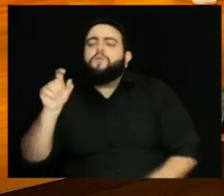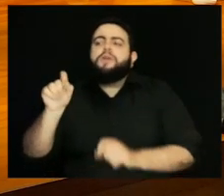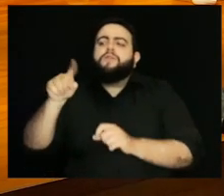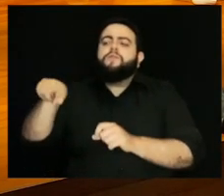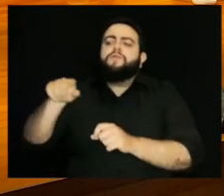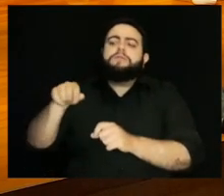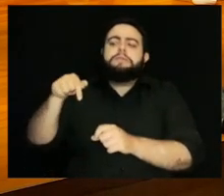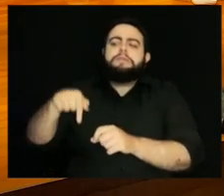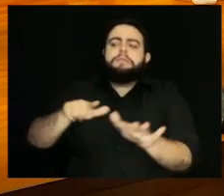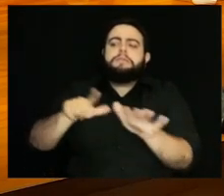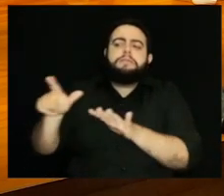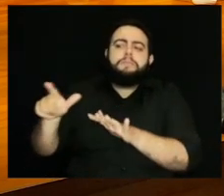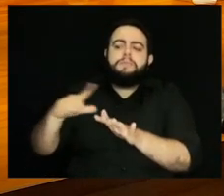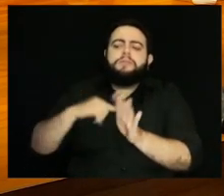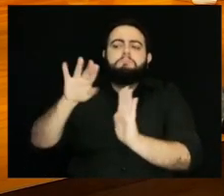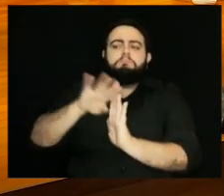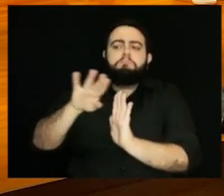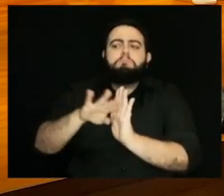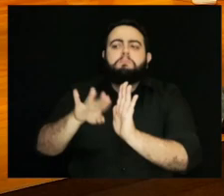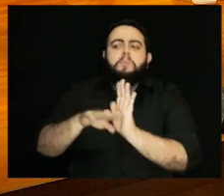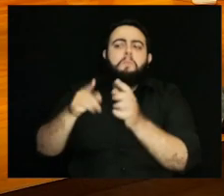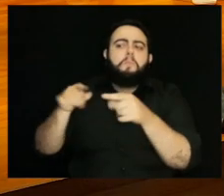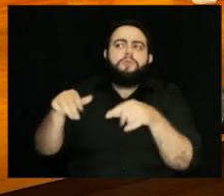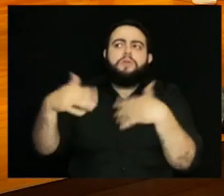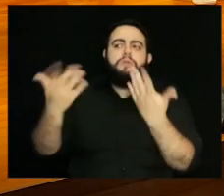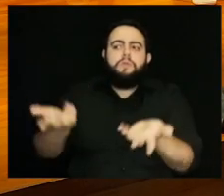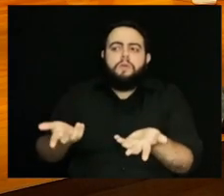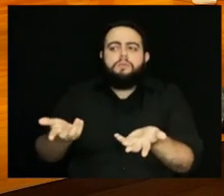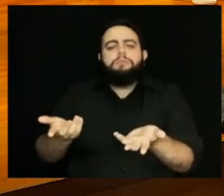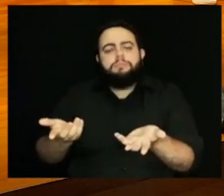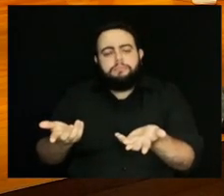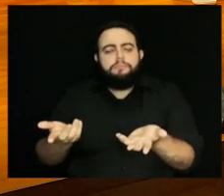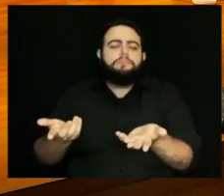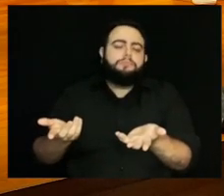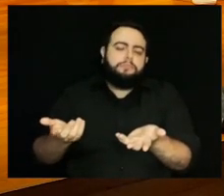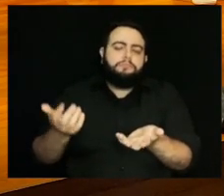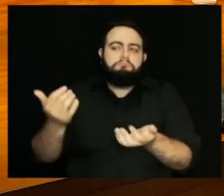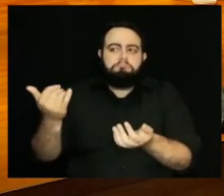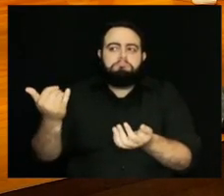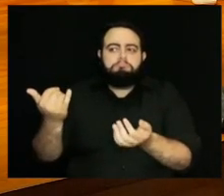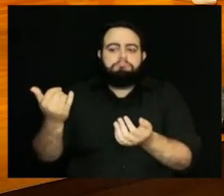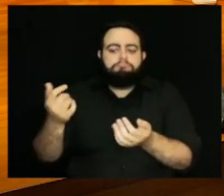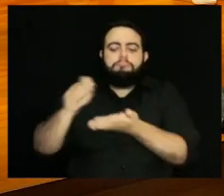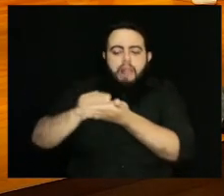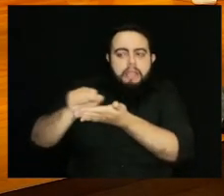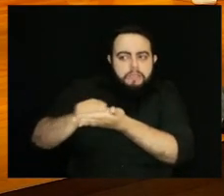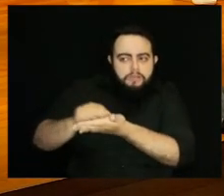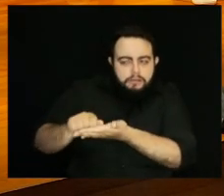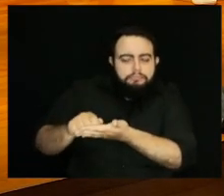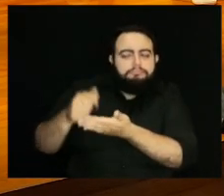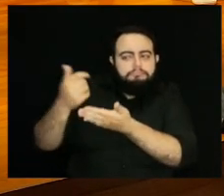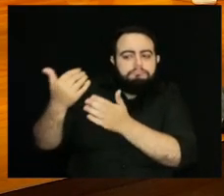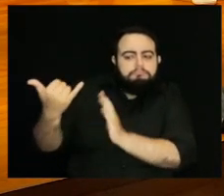essa semana, qual foram as músicas mais tocadas? Ah o Radamés fez um arranjo para No Rancho Fundo, tem